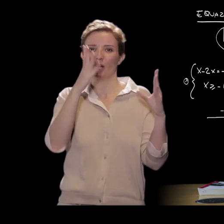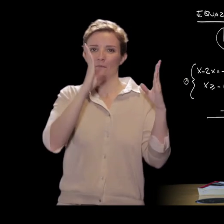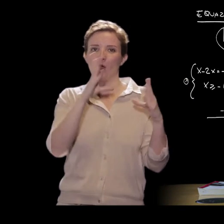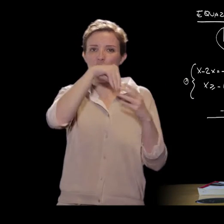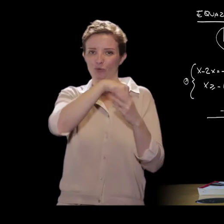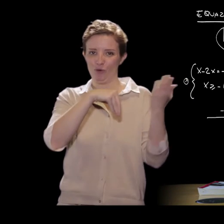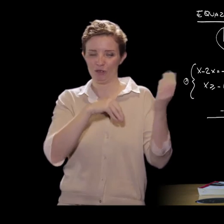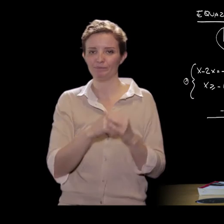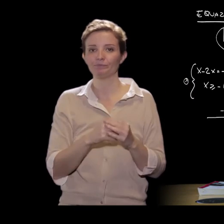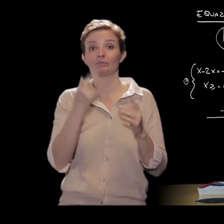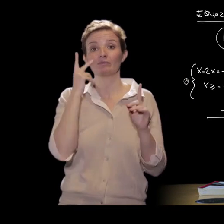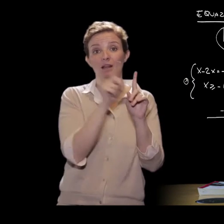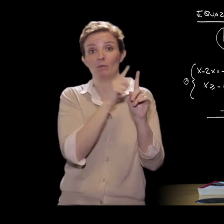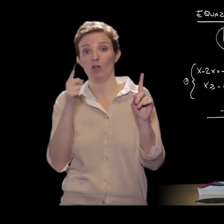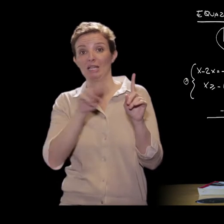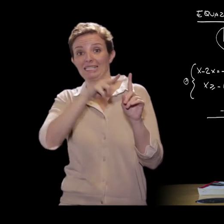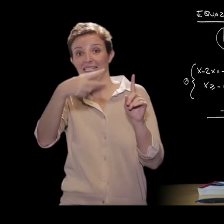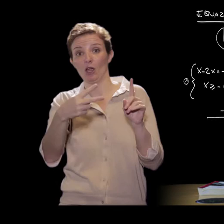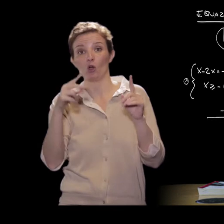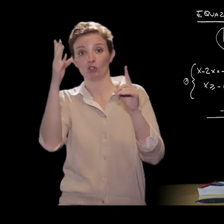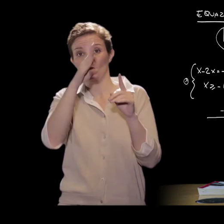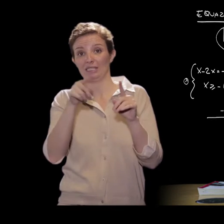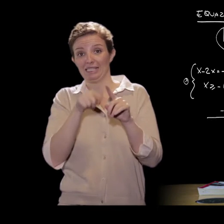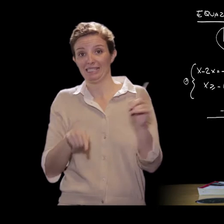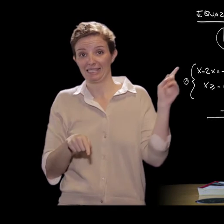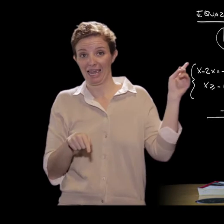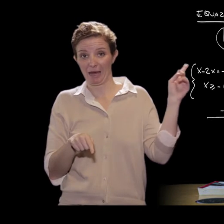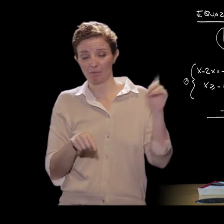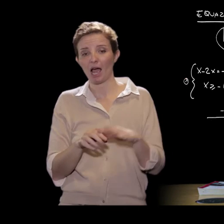Vediamo il secondo sistema. Il secondo sistema lo risolviamo così.